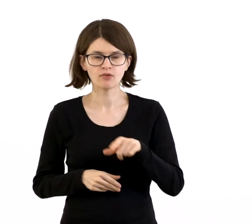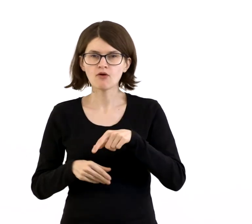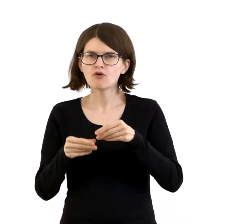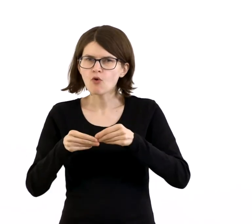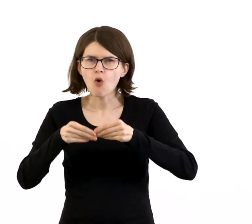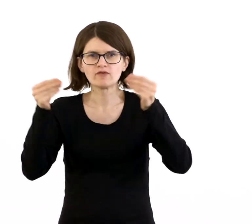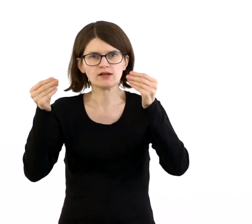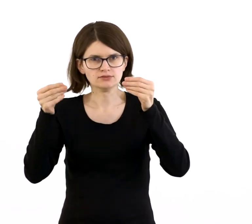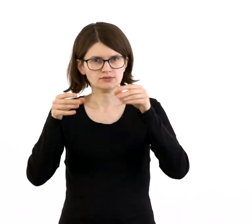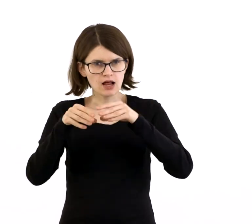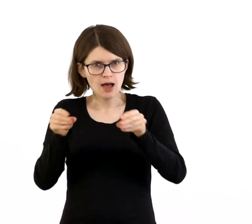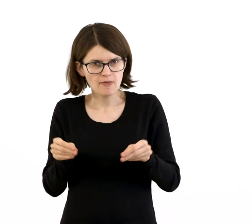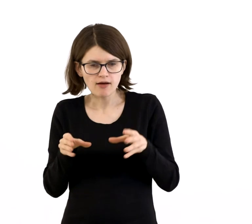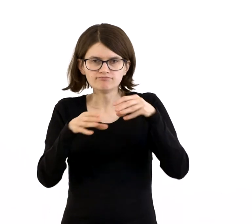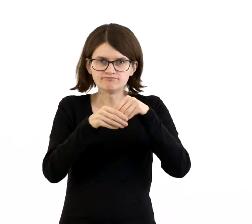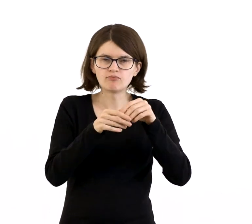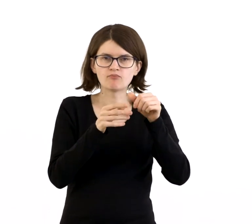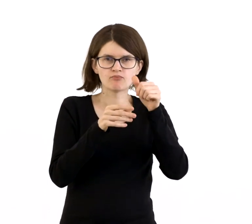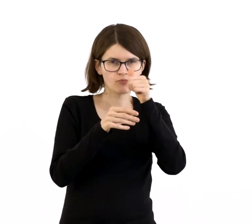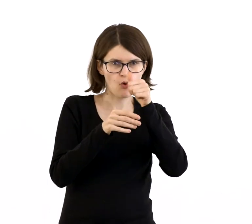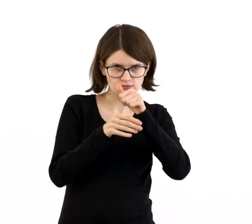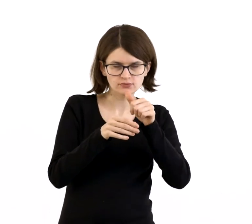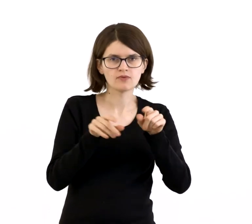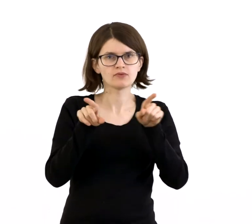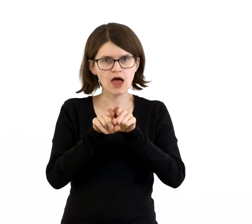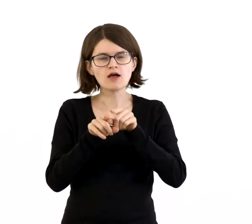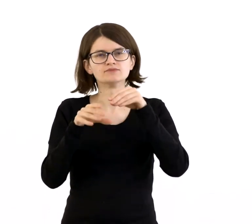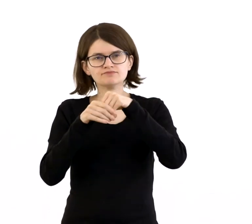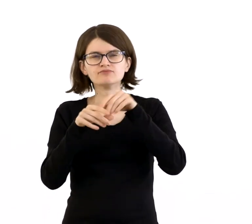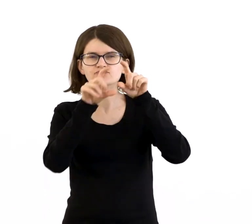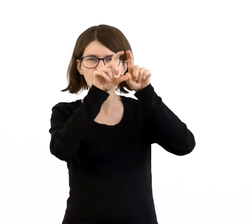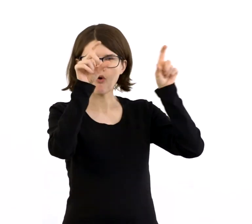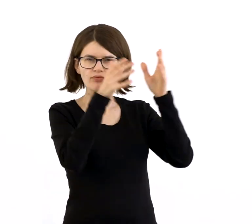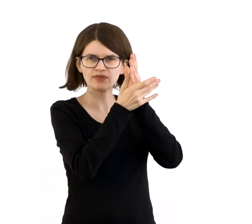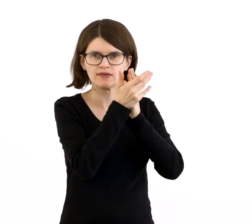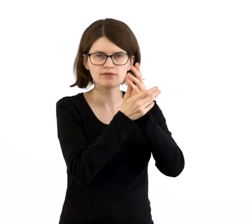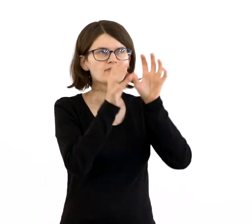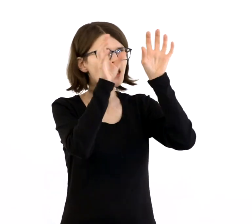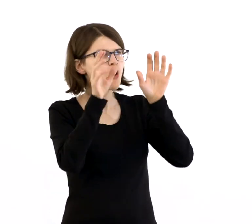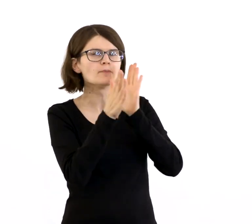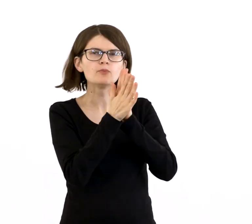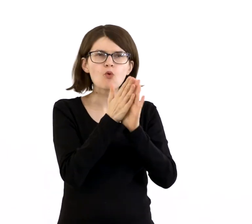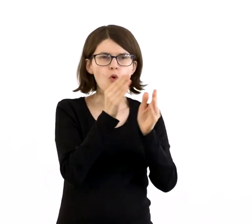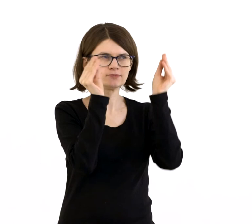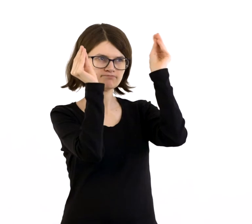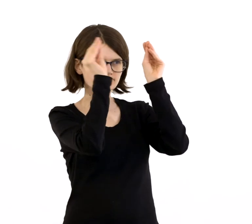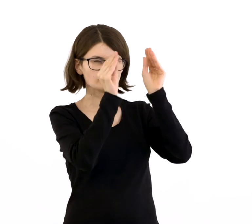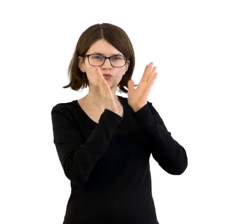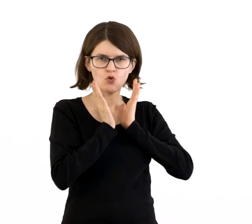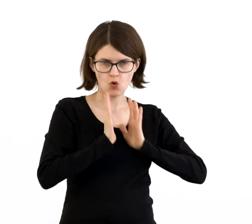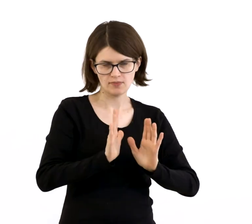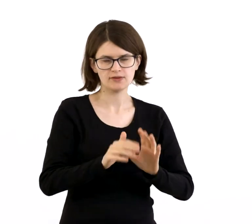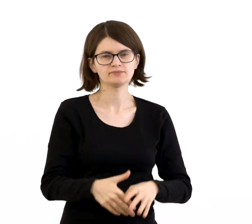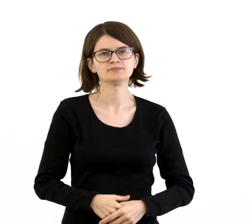Także wykształciła się ceramika z brązu, proste skromne dekoracje świątynne.